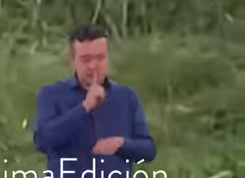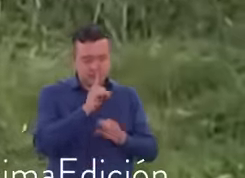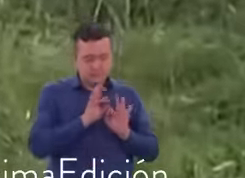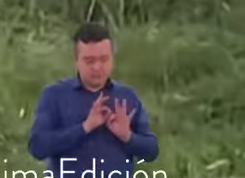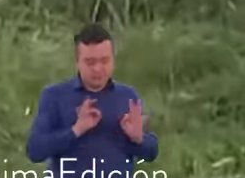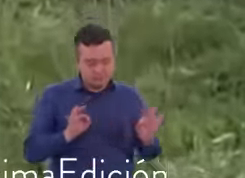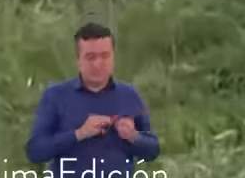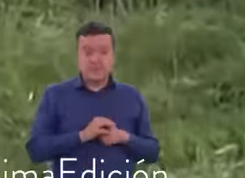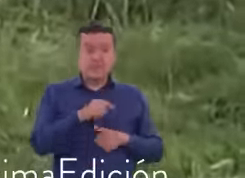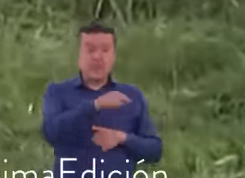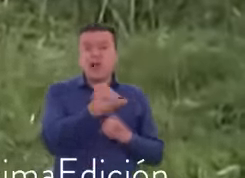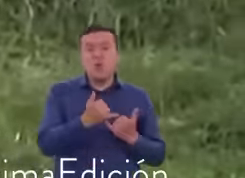))) en el lugar se guardó un minuto de sil